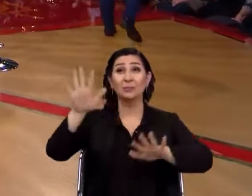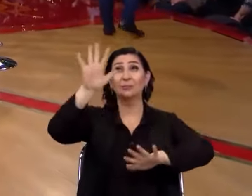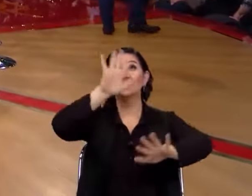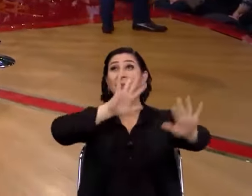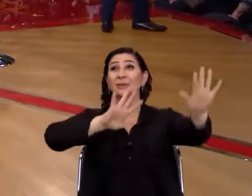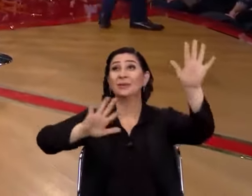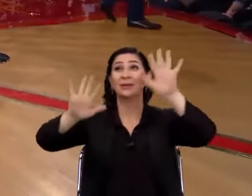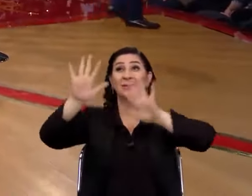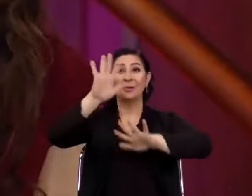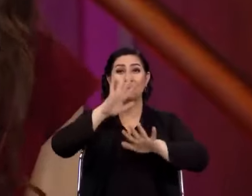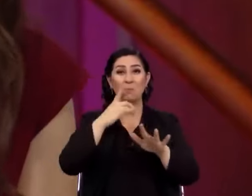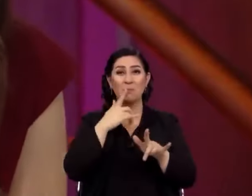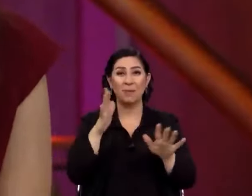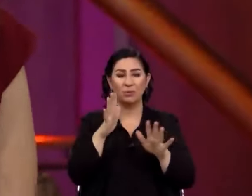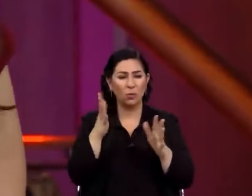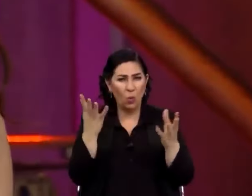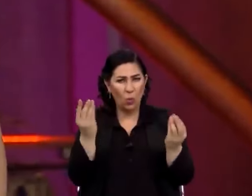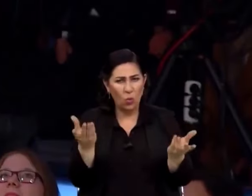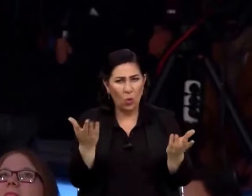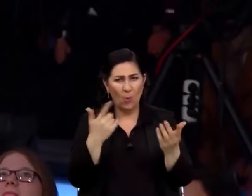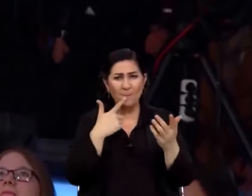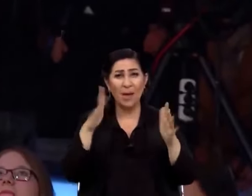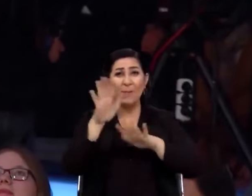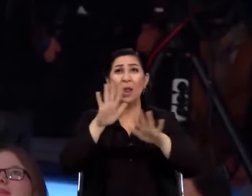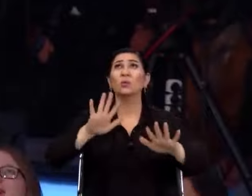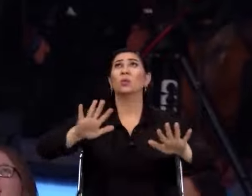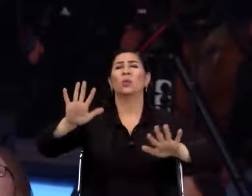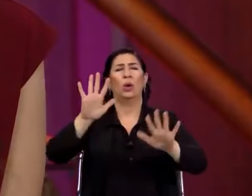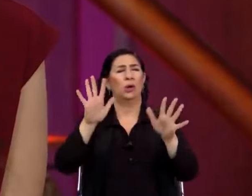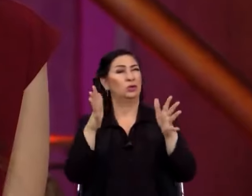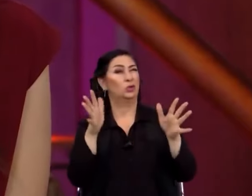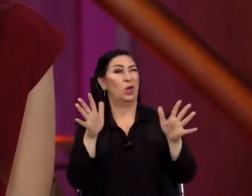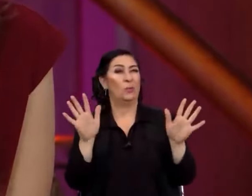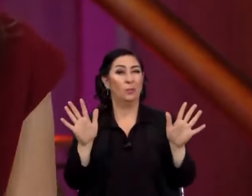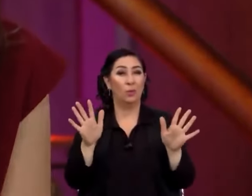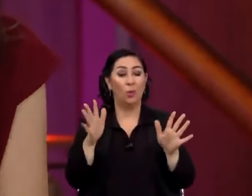böyle D pembeler döner Ne oluyor lan pembeler dönüyor Abi çok acayip Olur